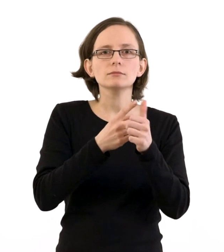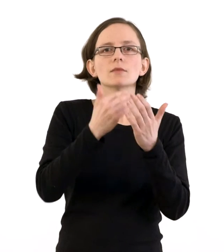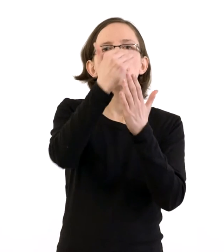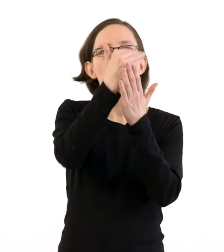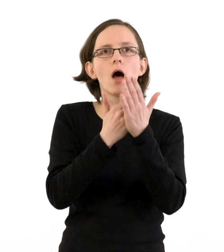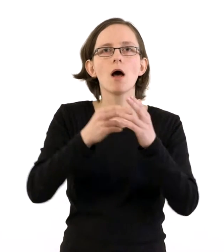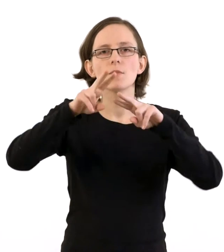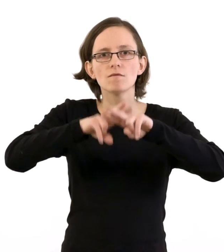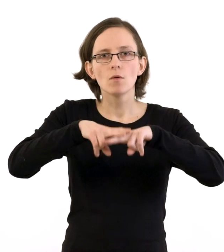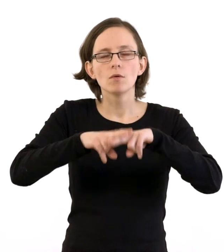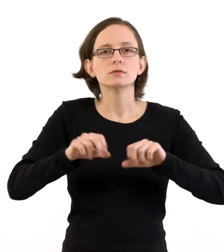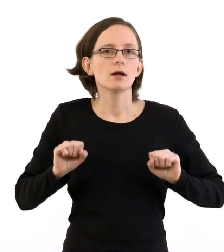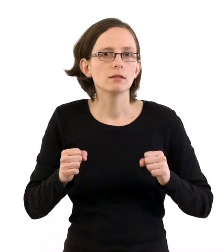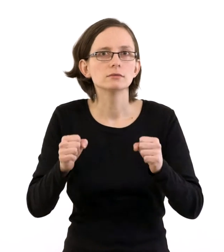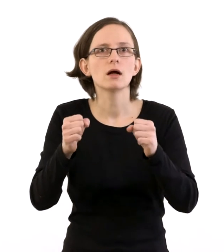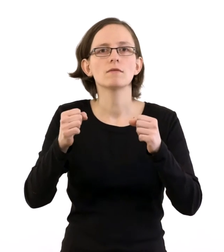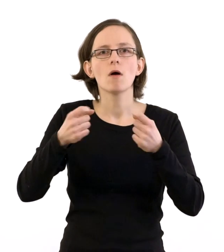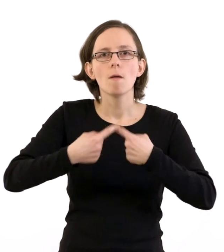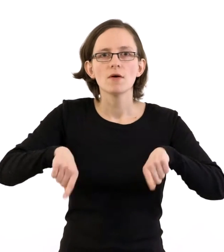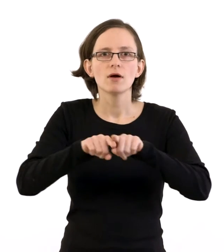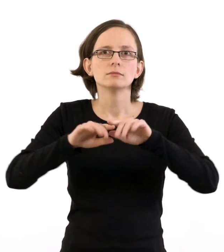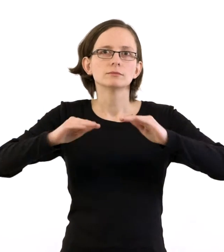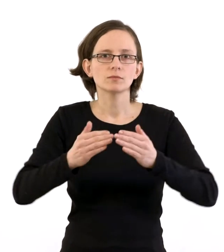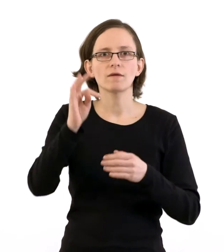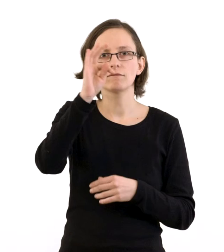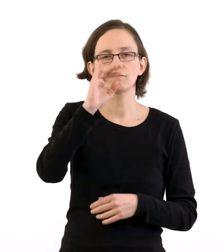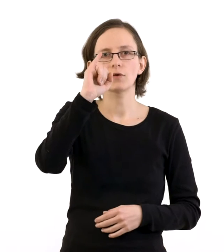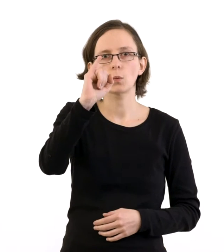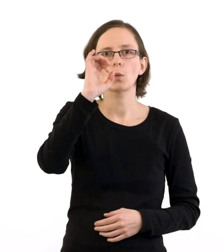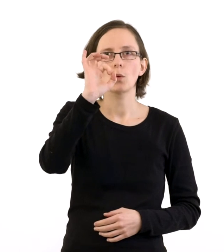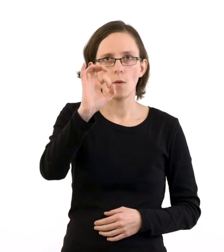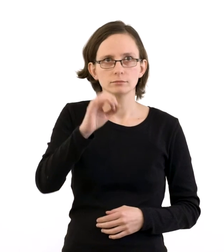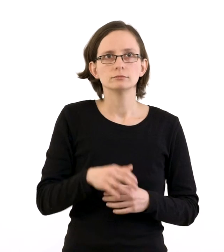Program Fundusz Inicjatyw Obywatelskich (FIO)